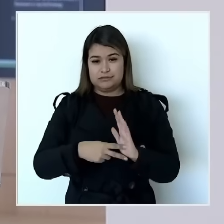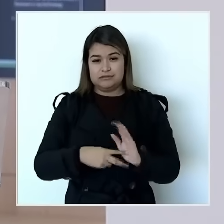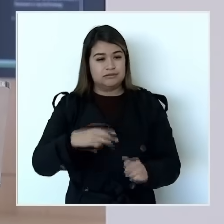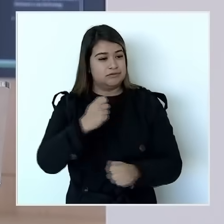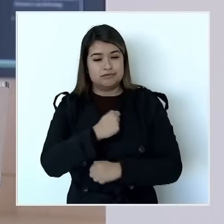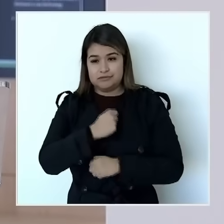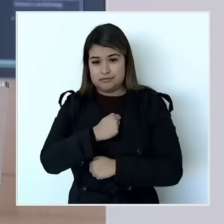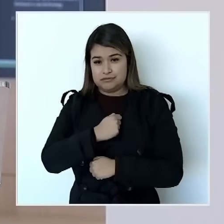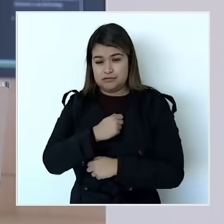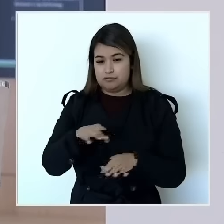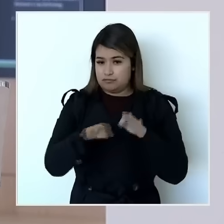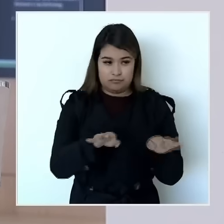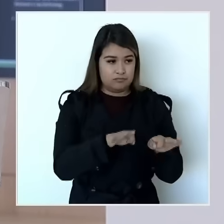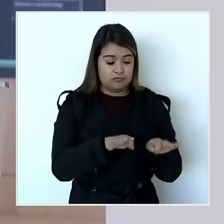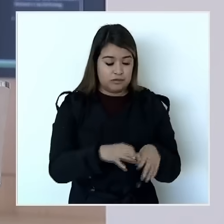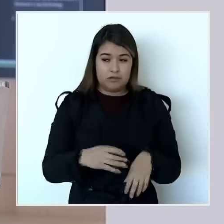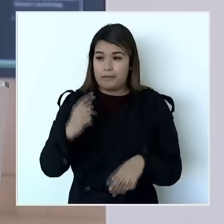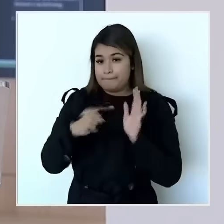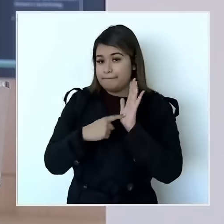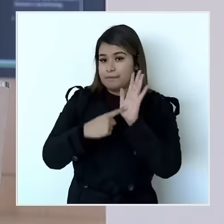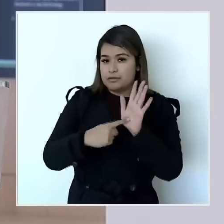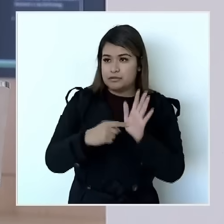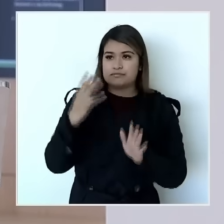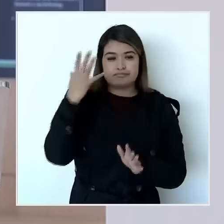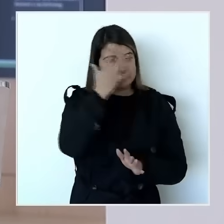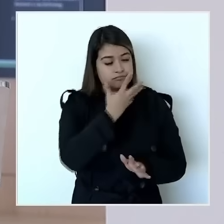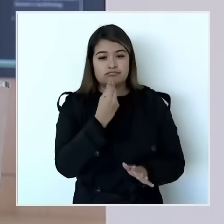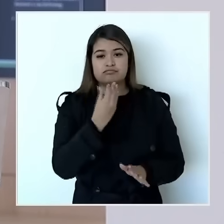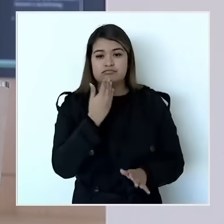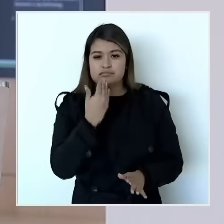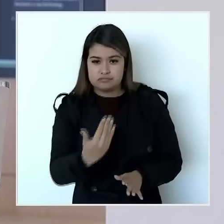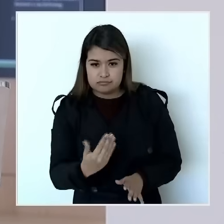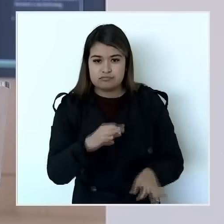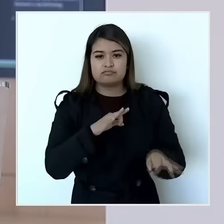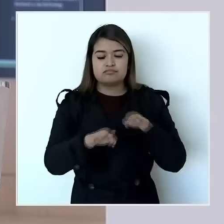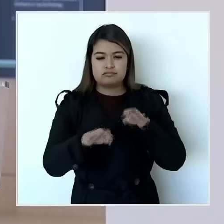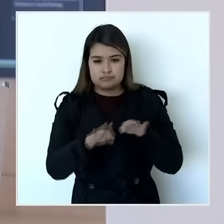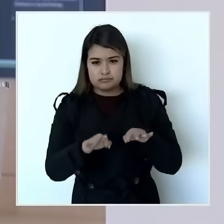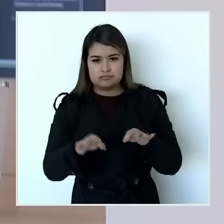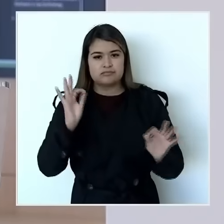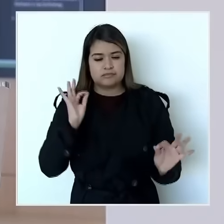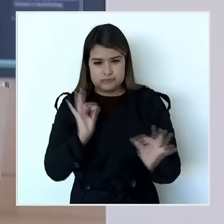mexicanos han dado muestra de profesionalismo, experiencia, conocimientos y capacidad para